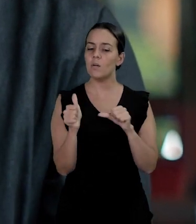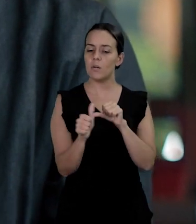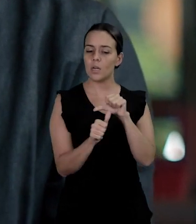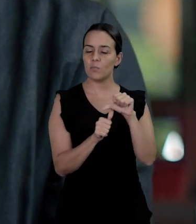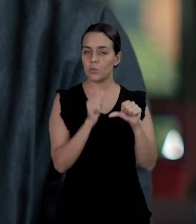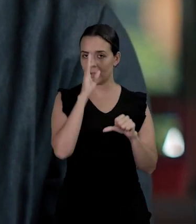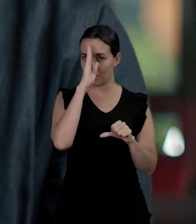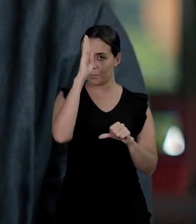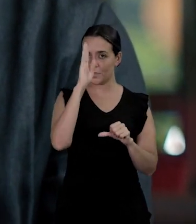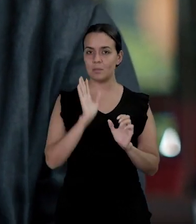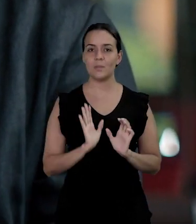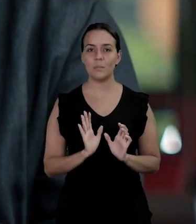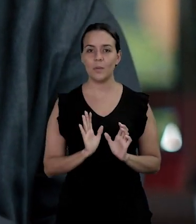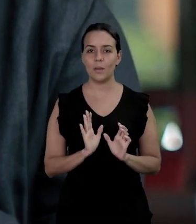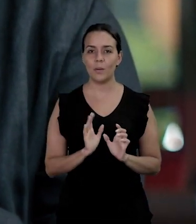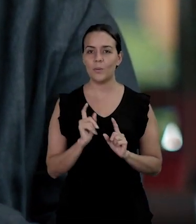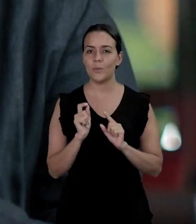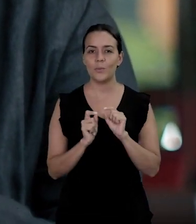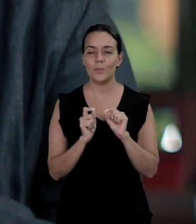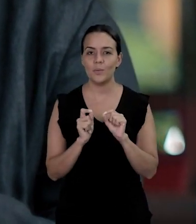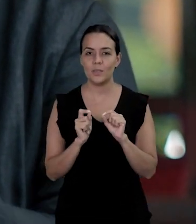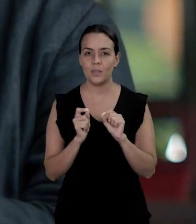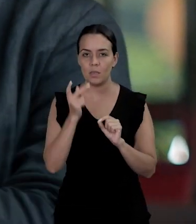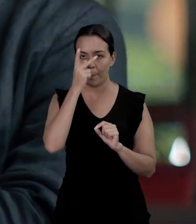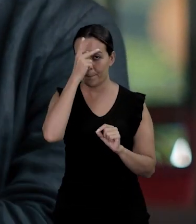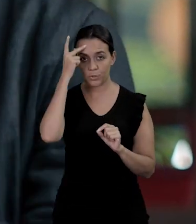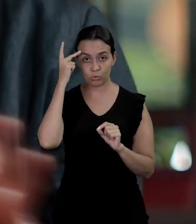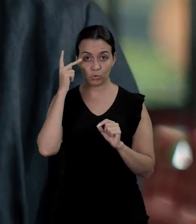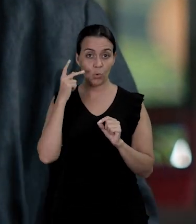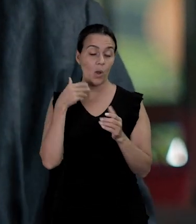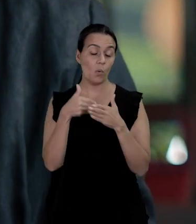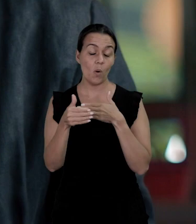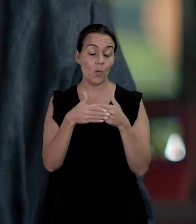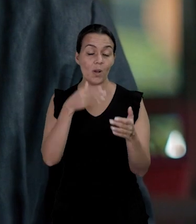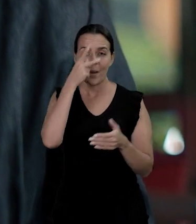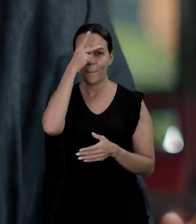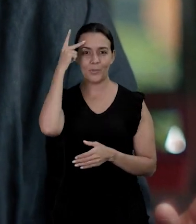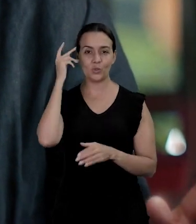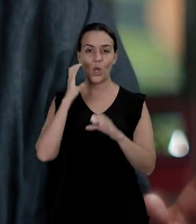nessa tecnologia, não é nem de formato, é que agora todo mundo é um comunicador público.